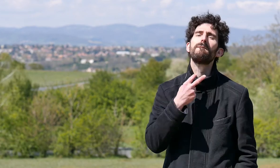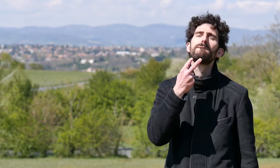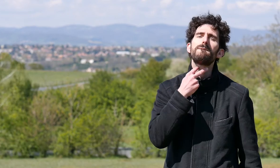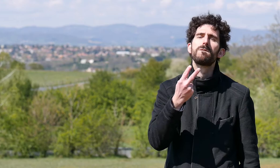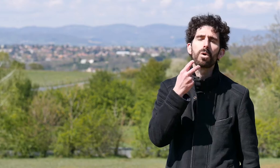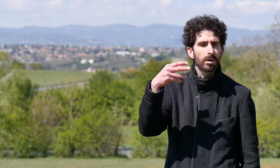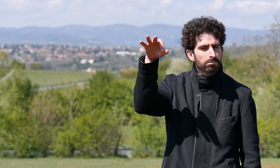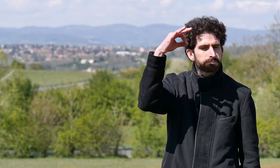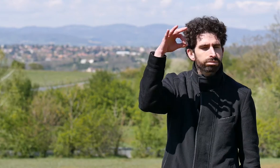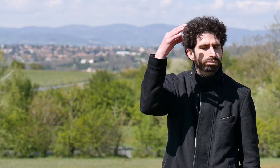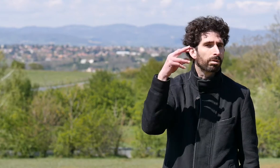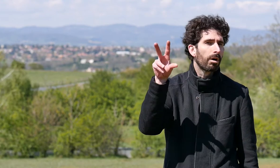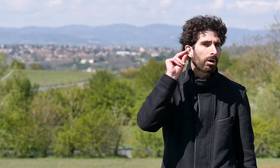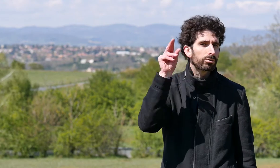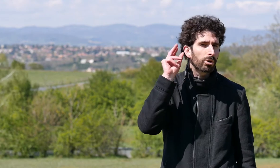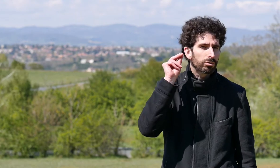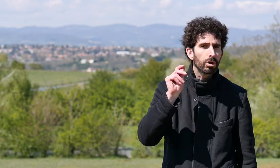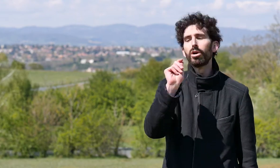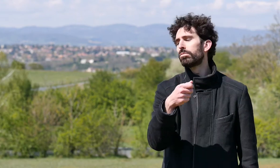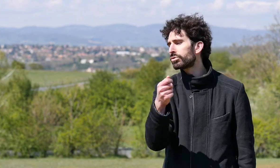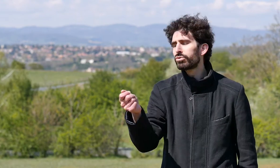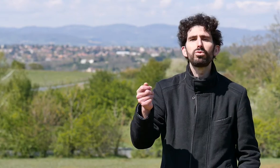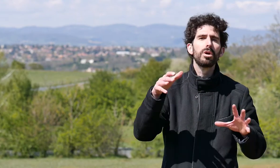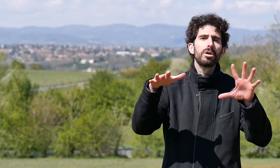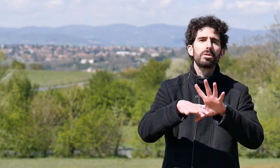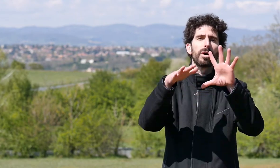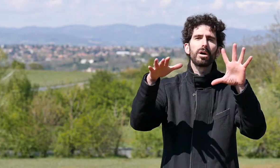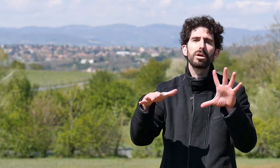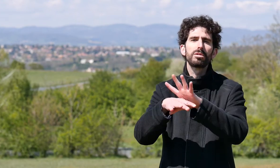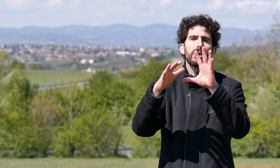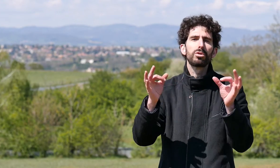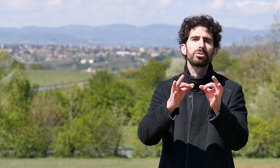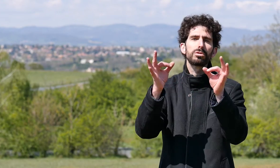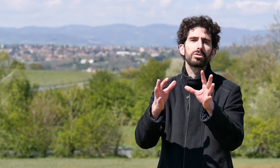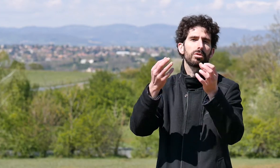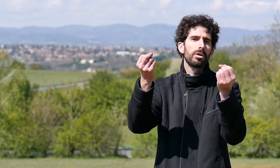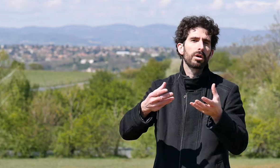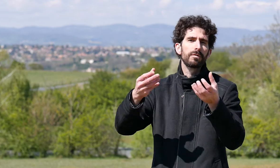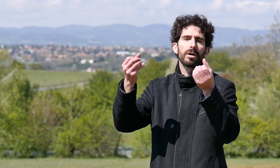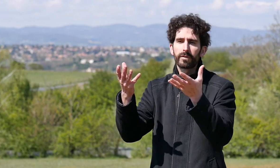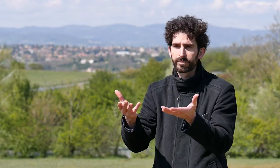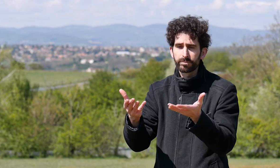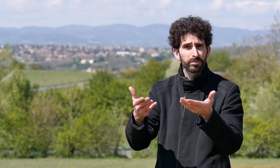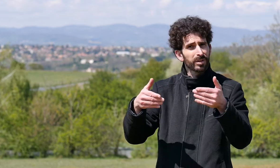est une voix qu'ils entendent. Bien sûr, des images surgissent de temps en temps.